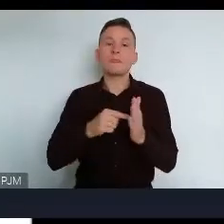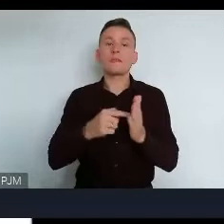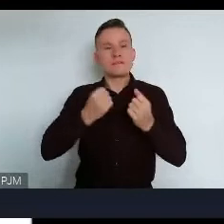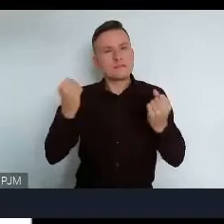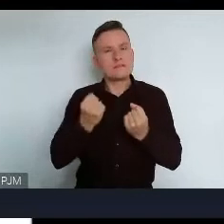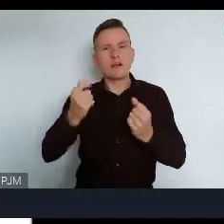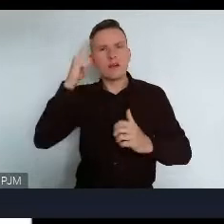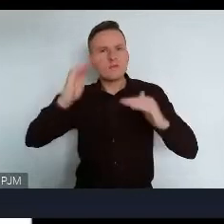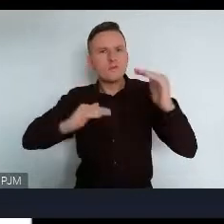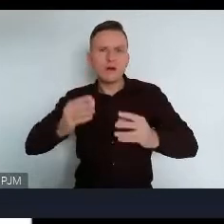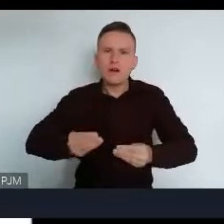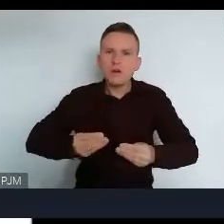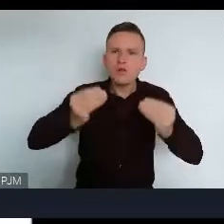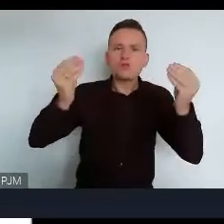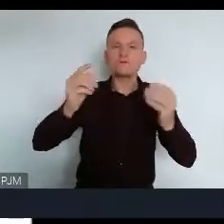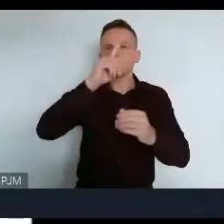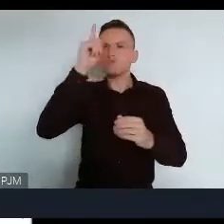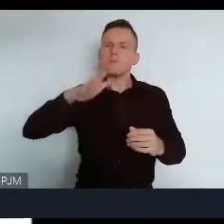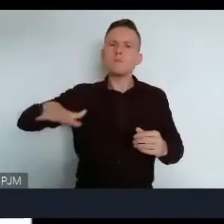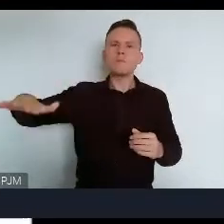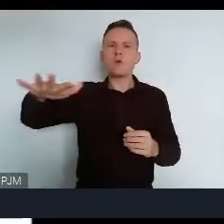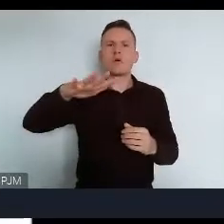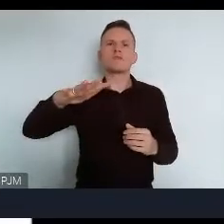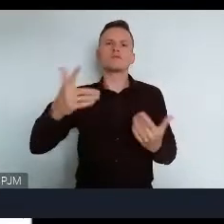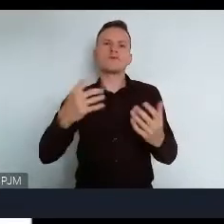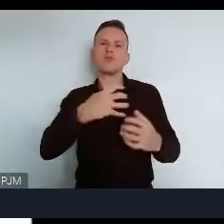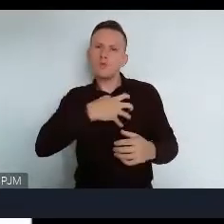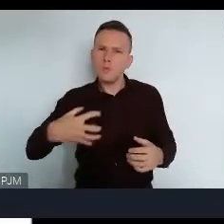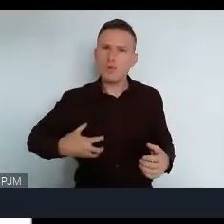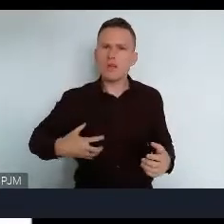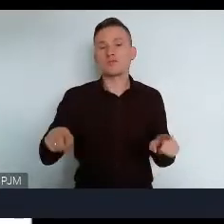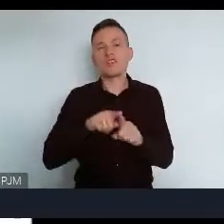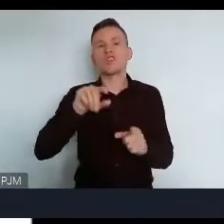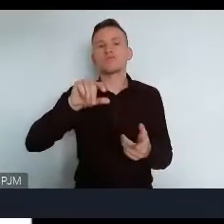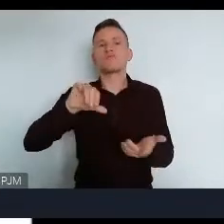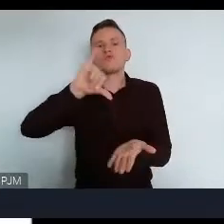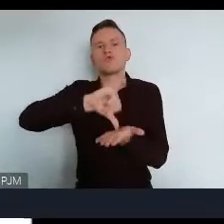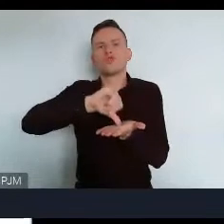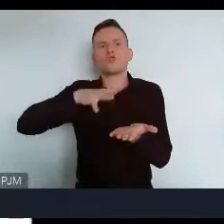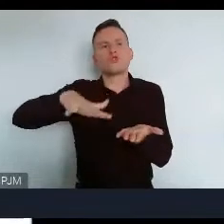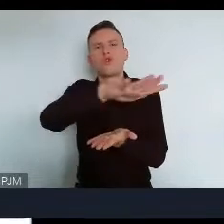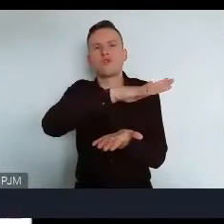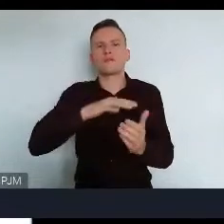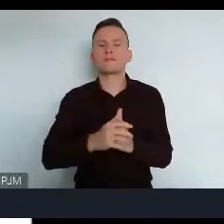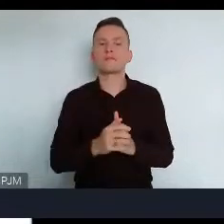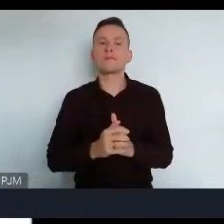w wymiarze społecznym, gospodarczym i środowiskowym. Cele Zrównoważonego Rozwoju czy też SDG